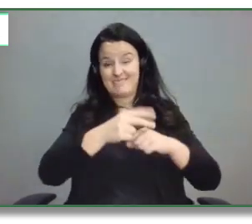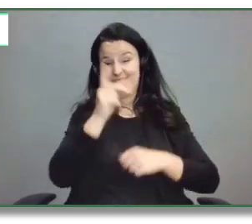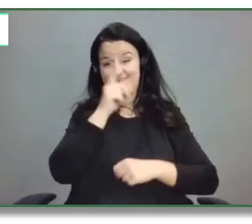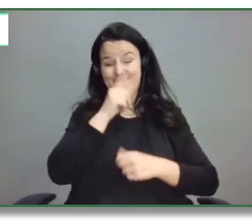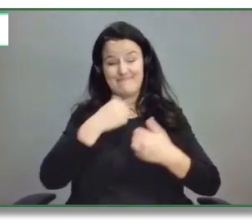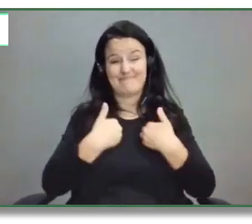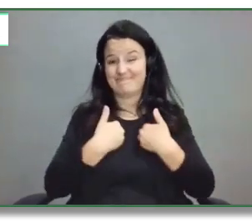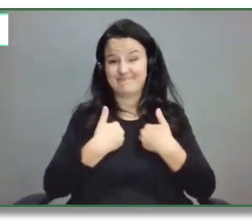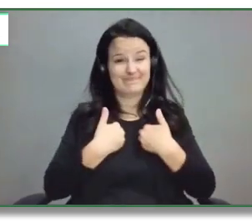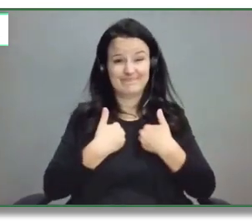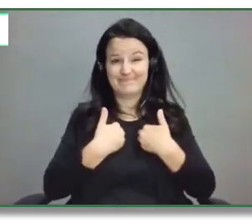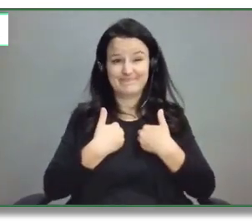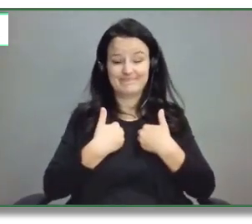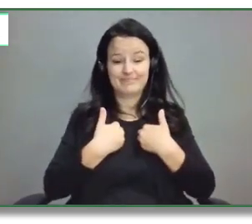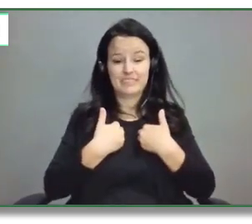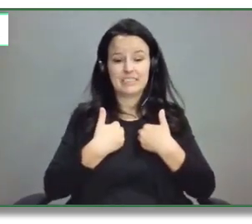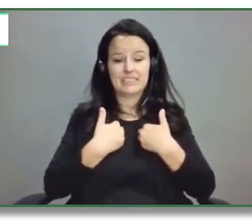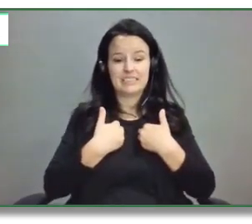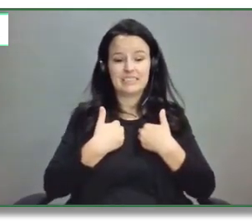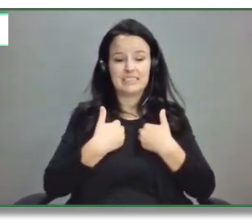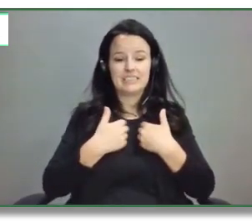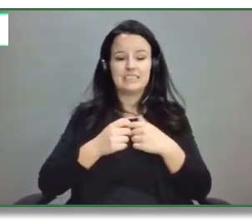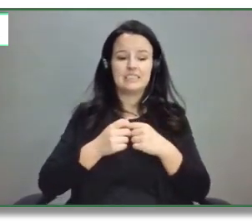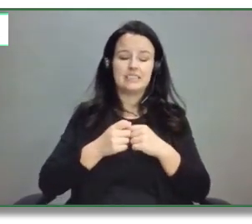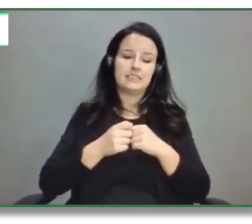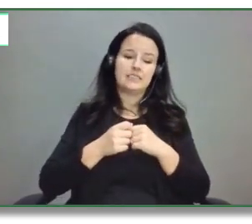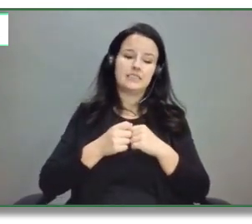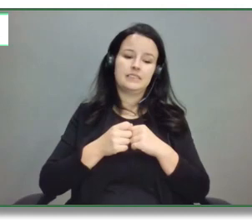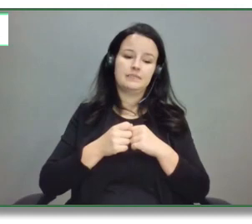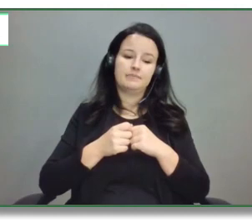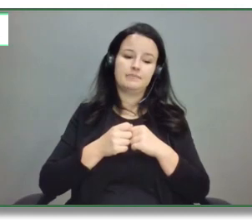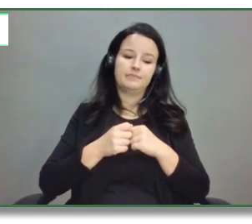et je vais citer quelques parcs régionaux